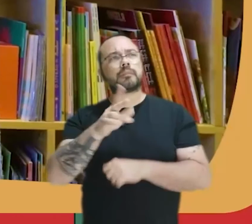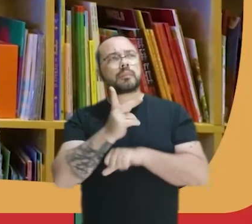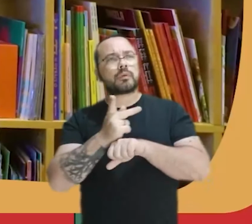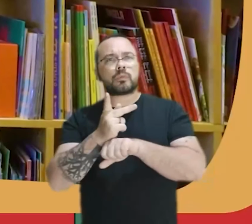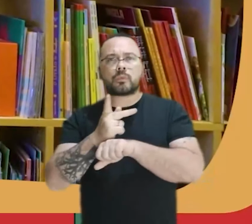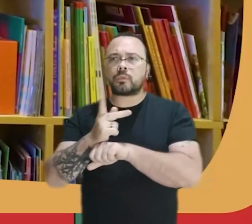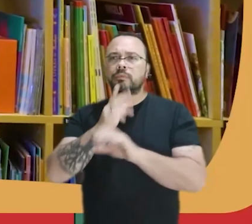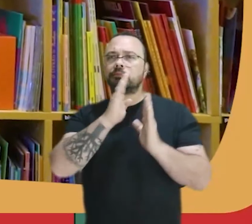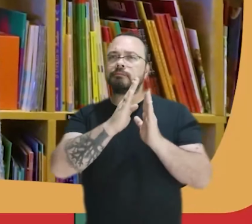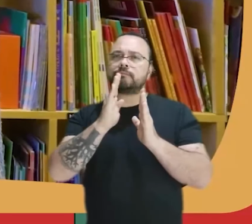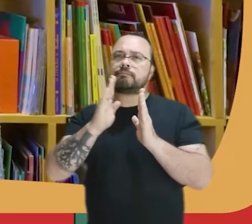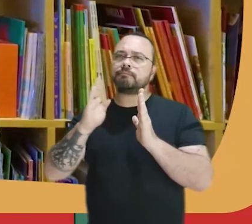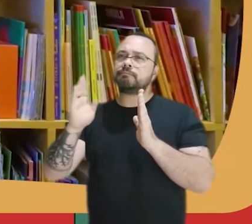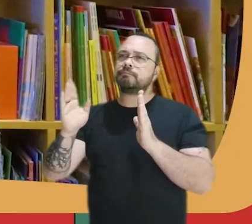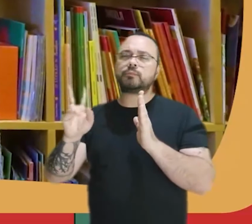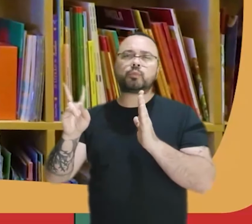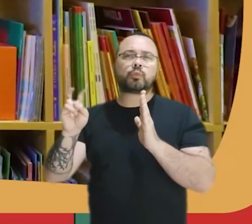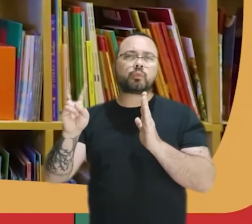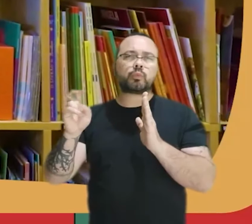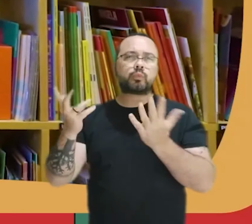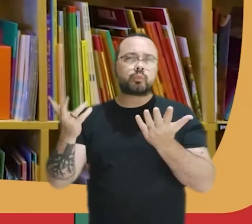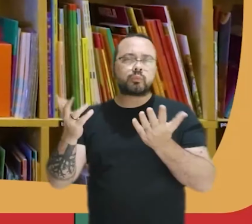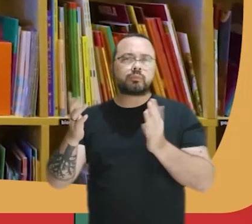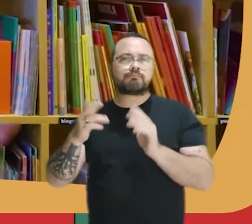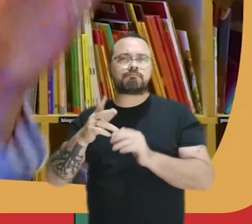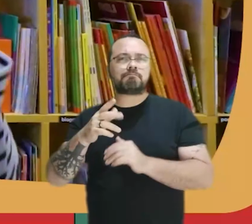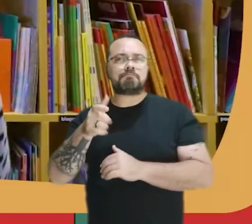entre as estantes, algum título que te interesse,